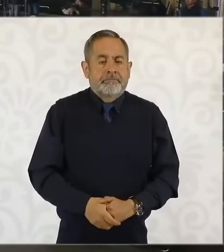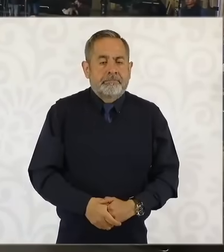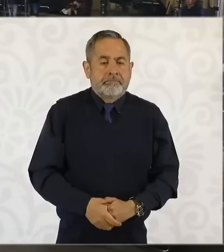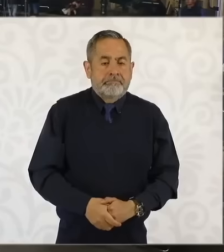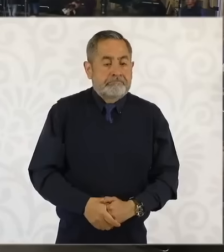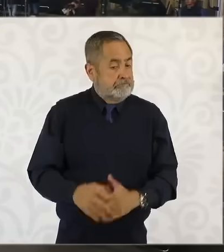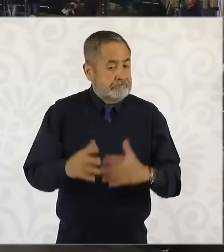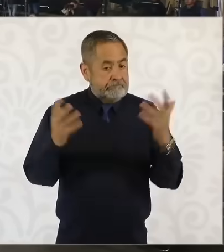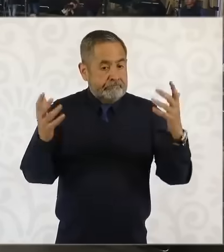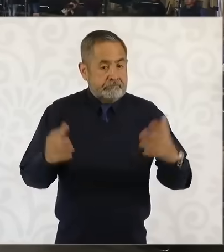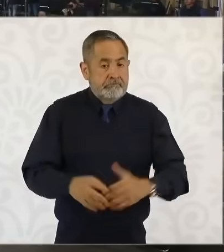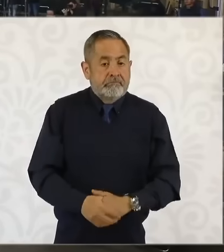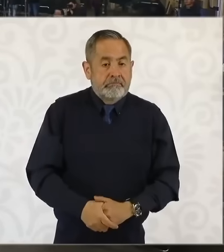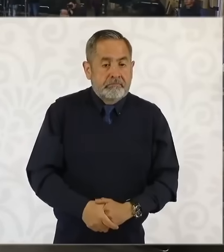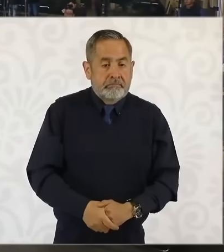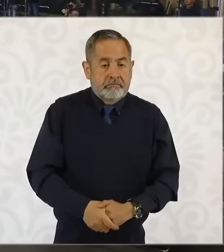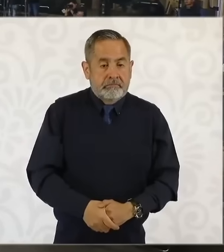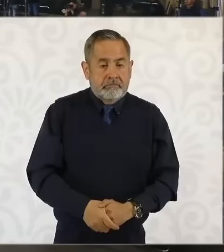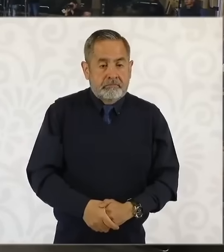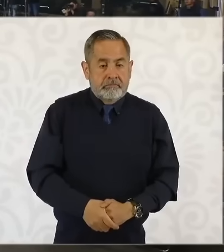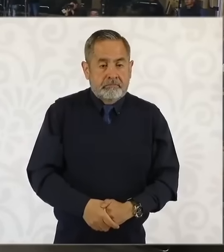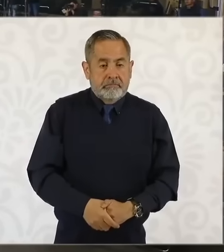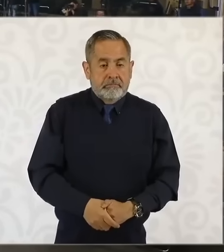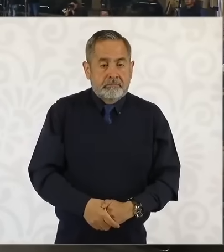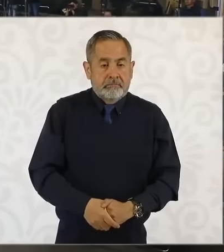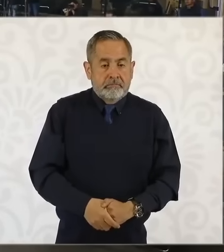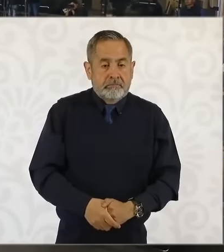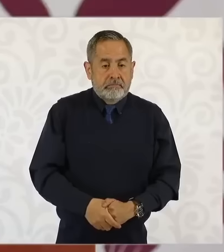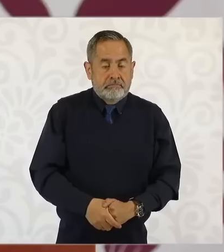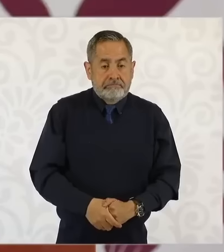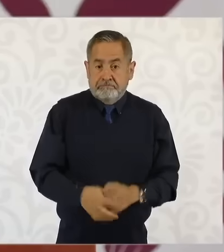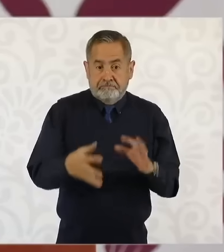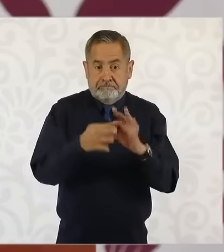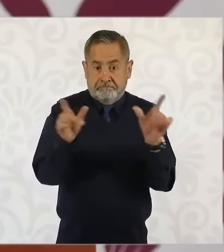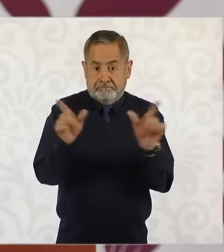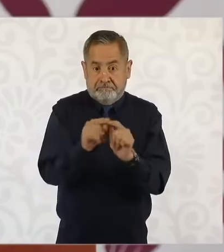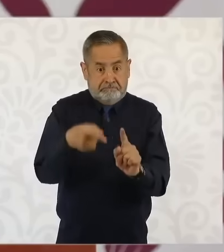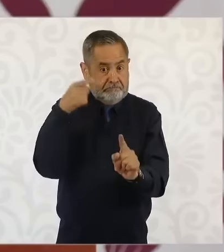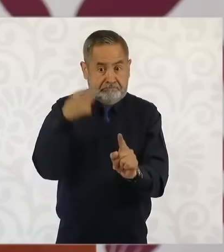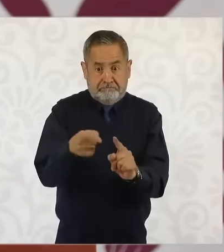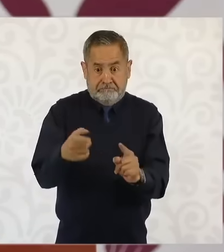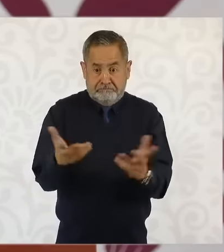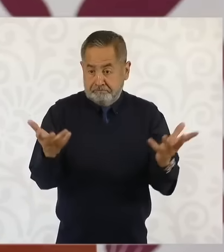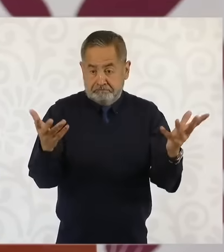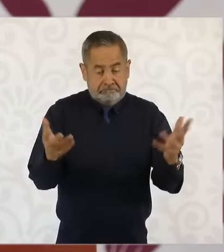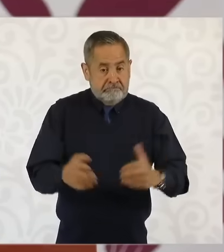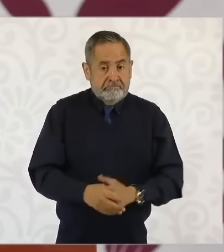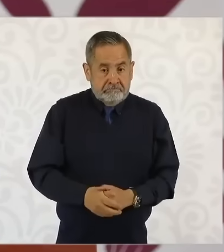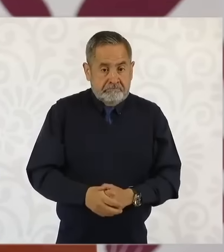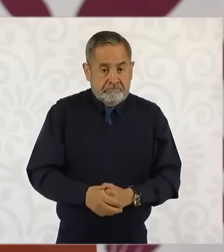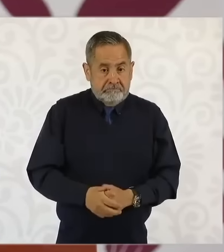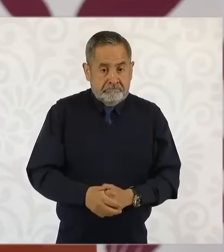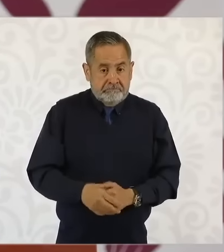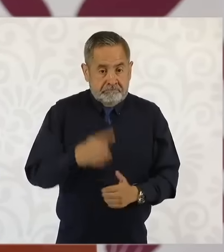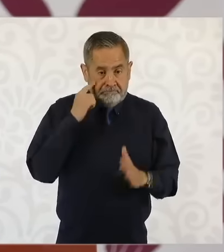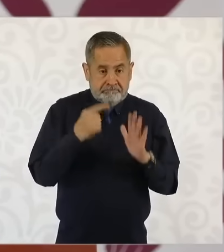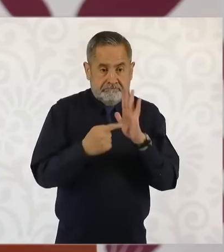bueno muy breve nada más para complementarlo de